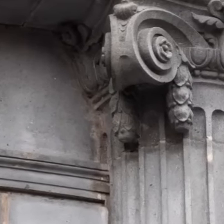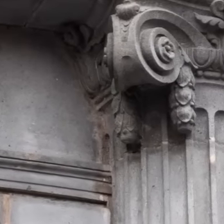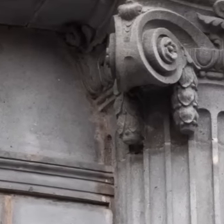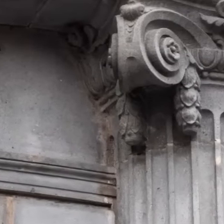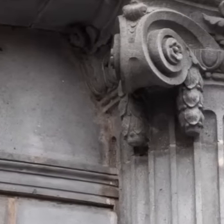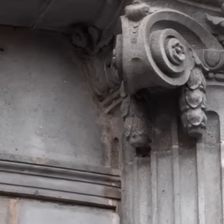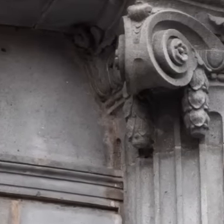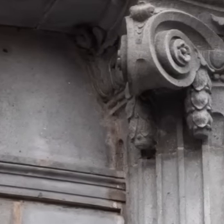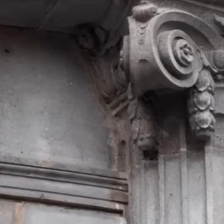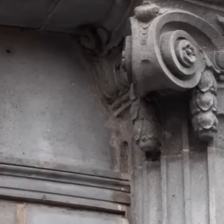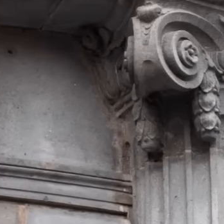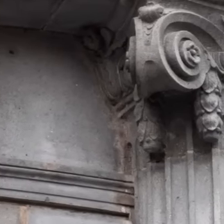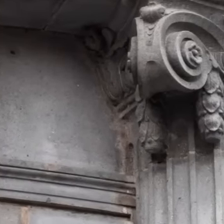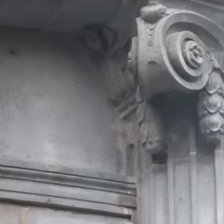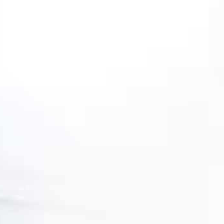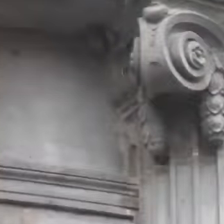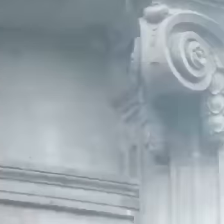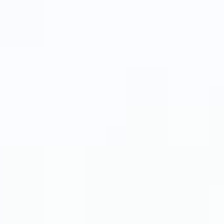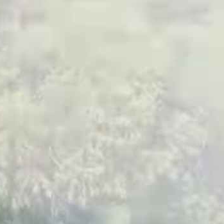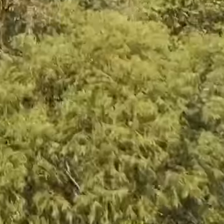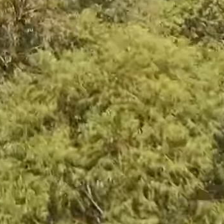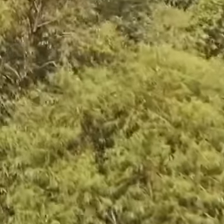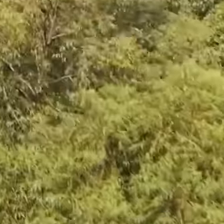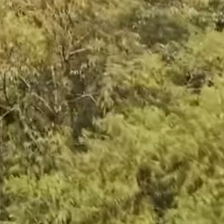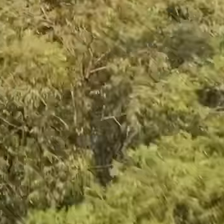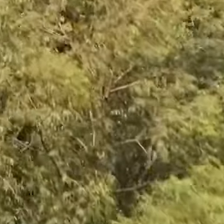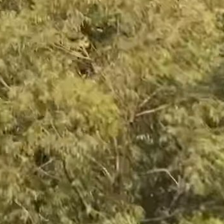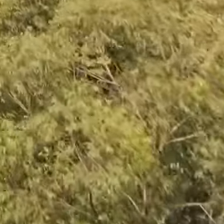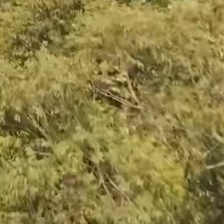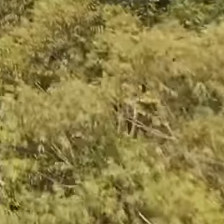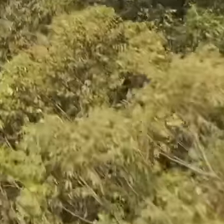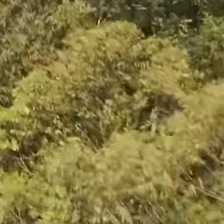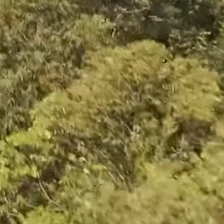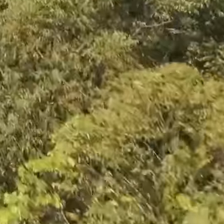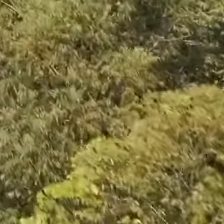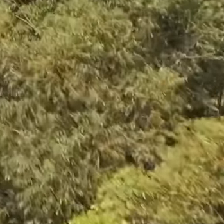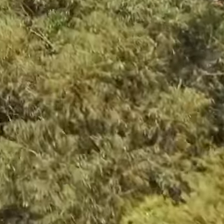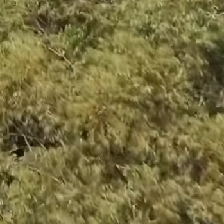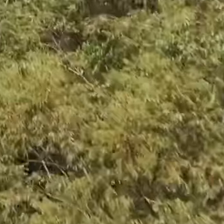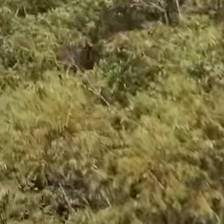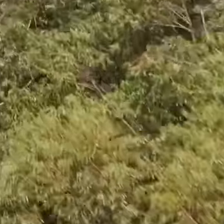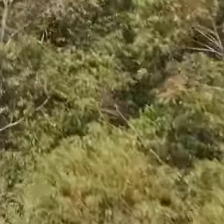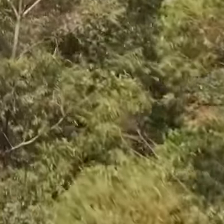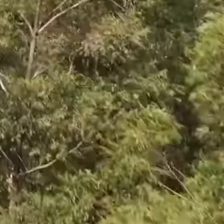edificio de élite, lo hicieron en la sierra, en Tenejapa, Chiapas, frente a más de 2,000 personas